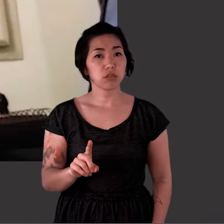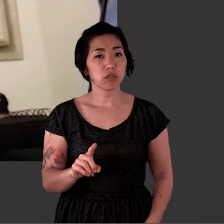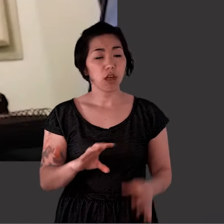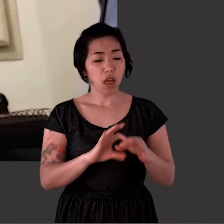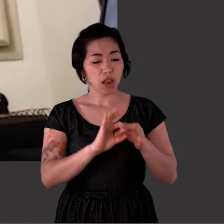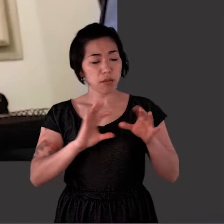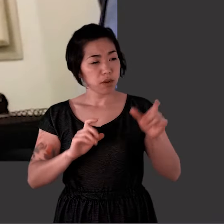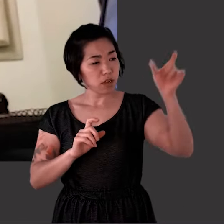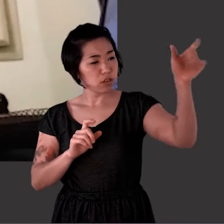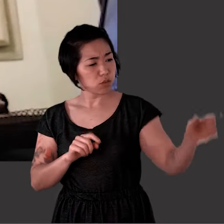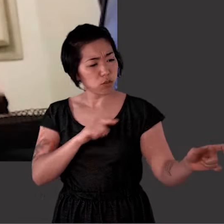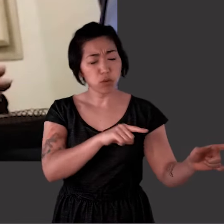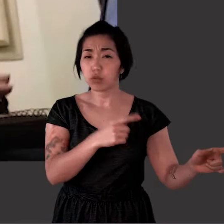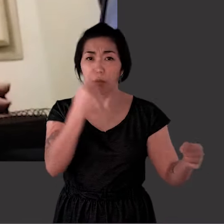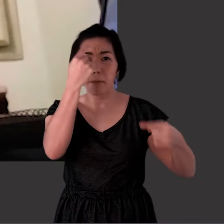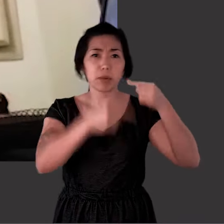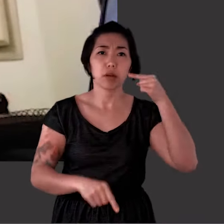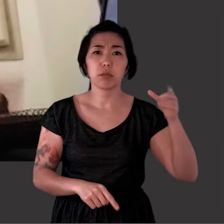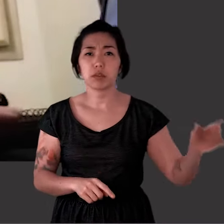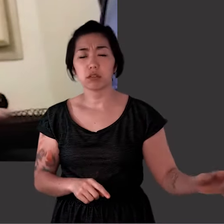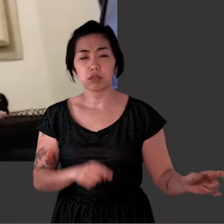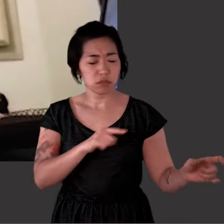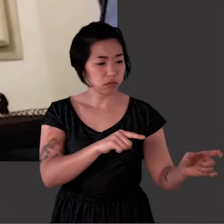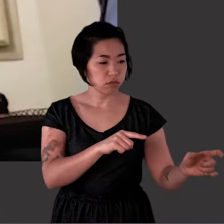O que nos falta perguntar é: Quem é este outro?